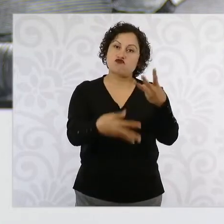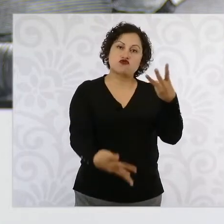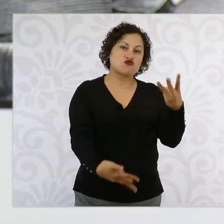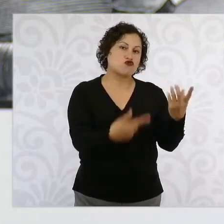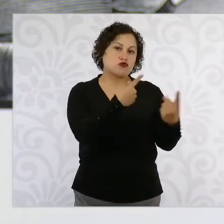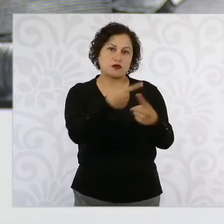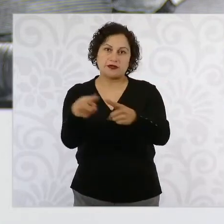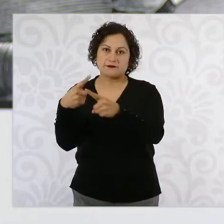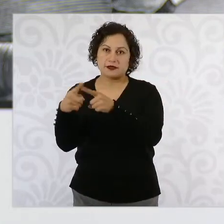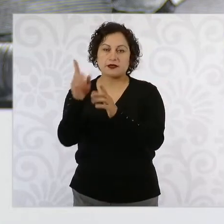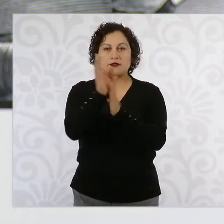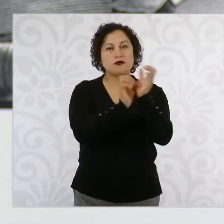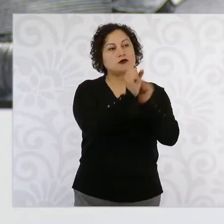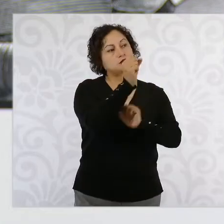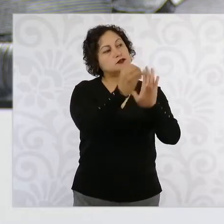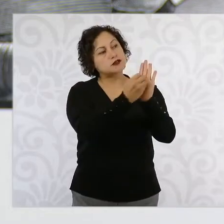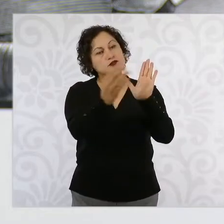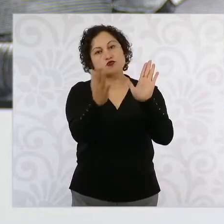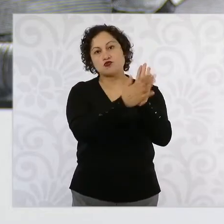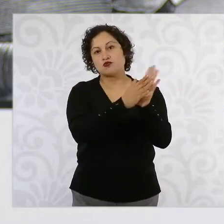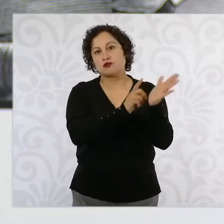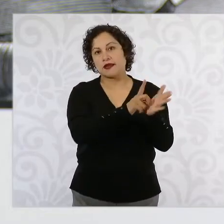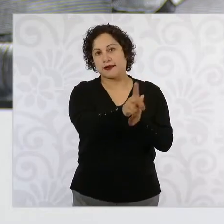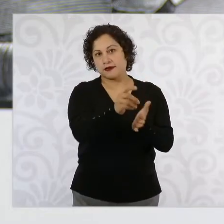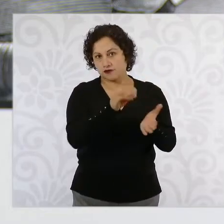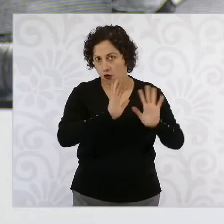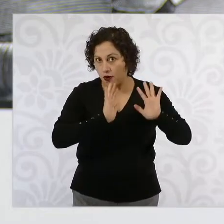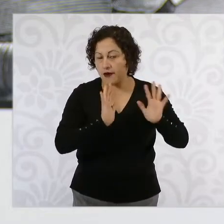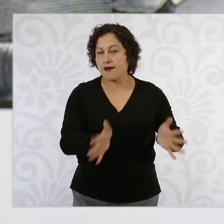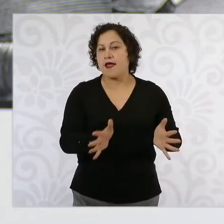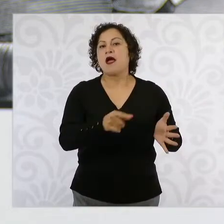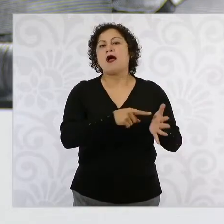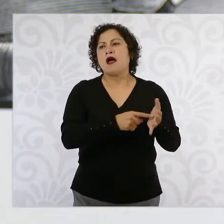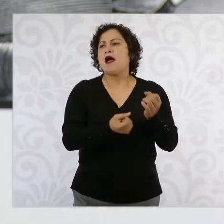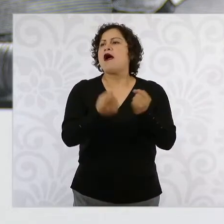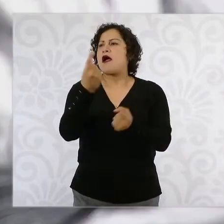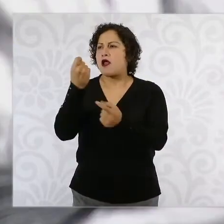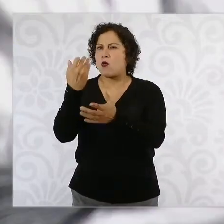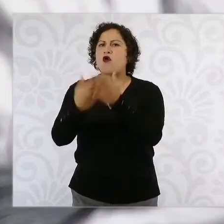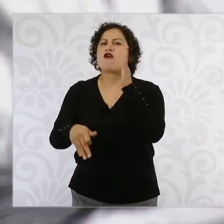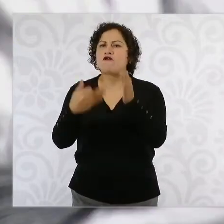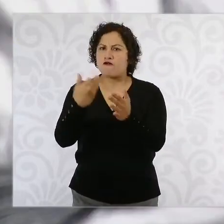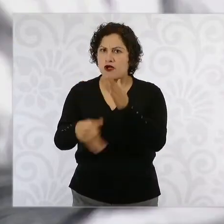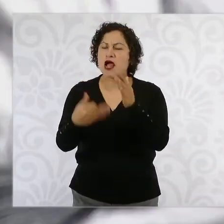ya en la Constitución faltan algunos que son los programas de bienestar del presidente López